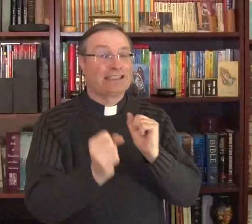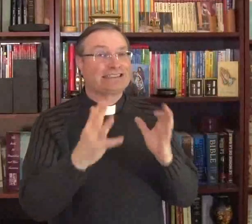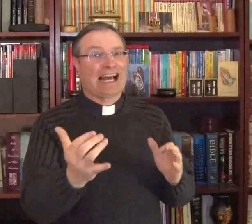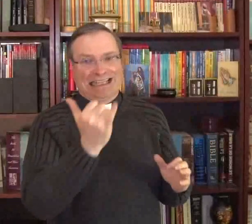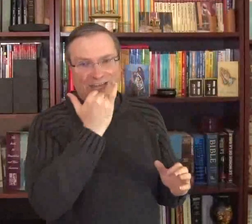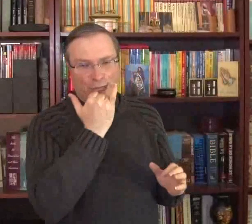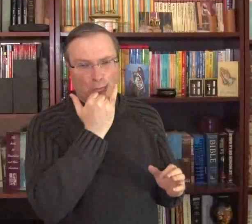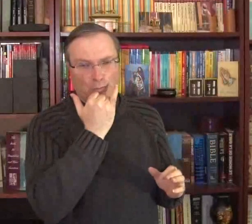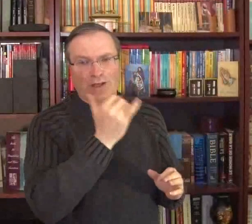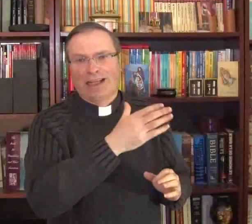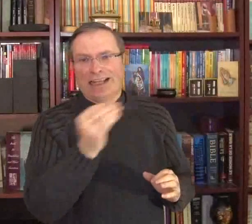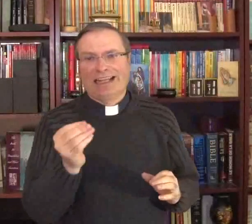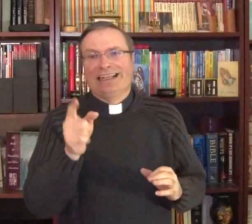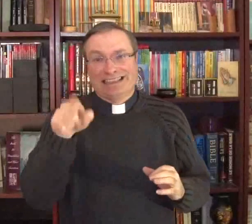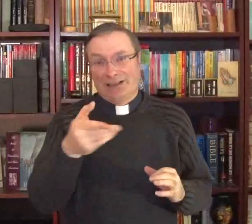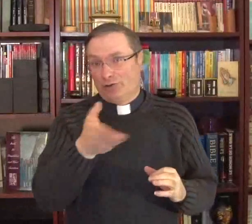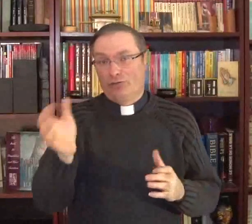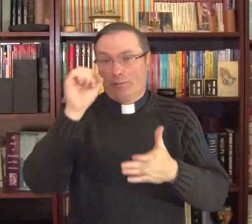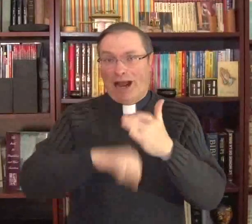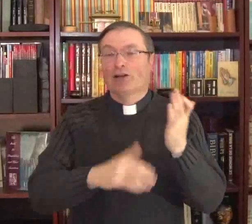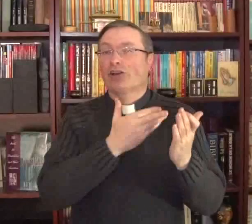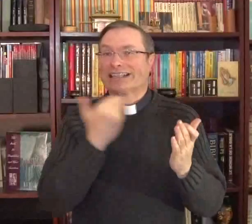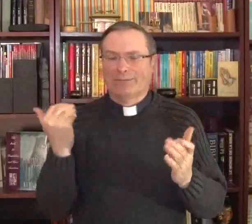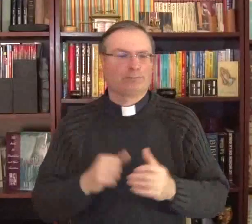sans défaut, et qu'il ne vous manque rien.